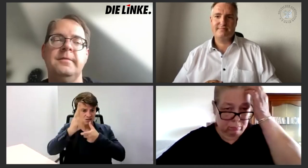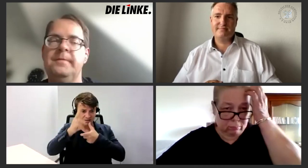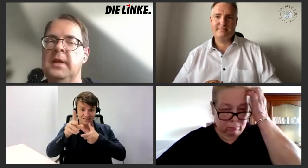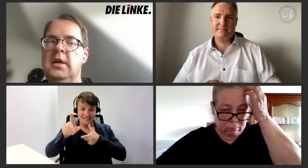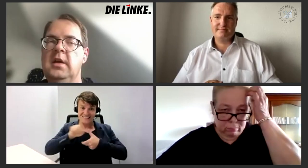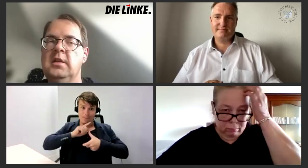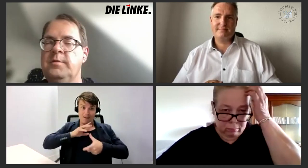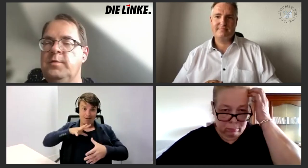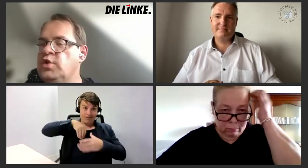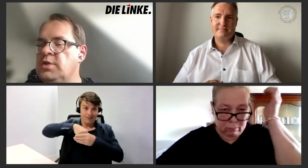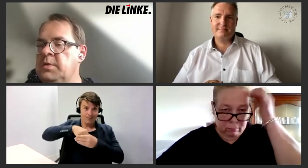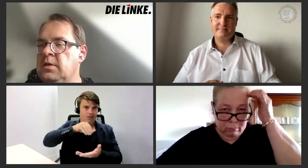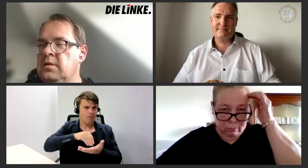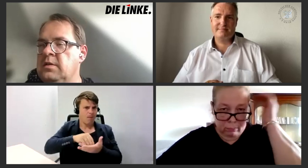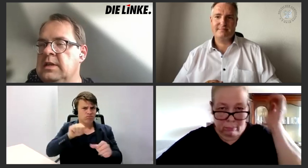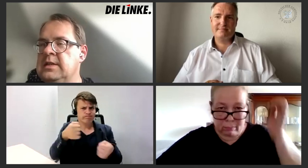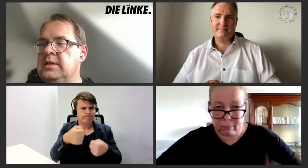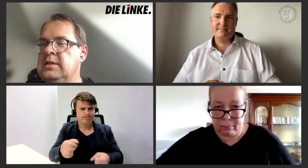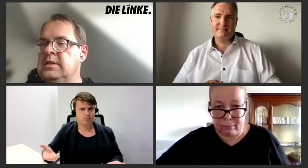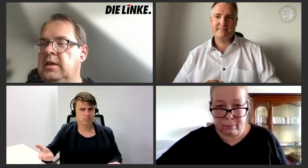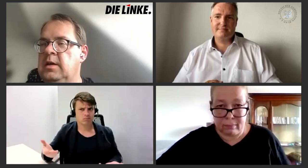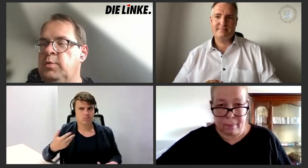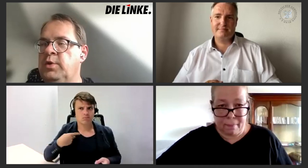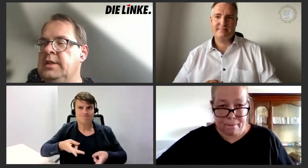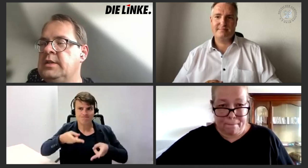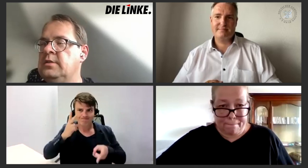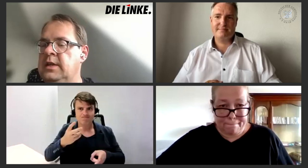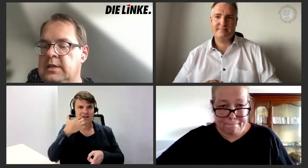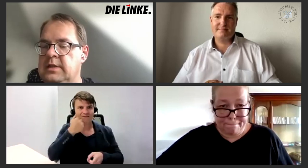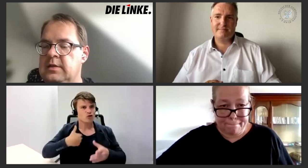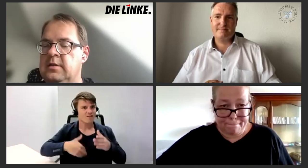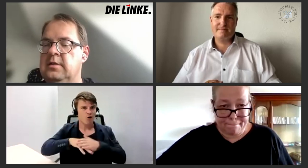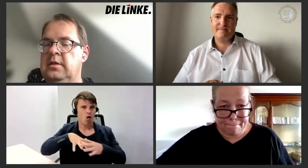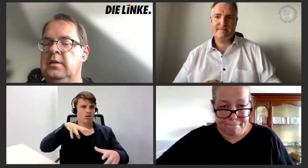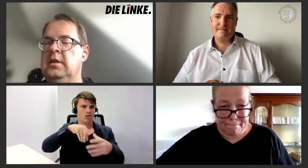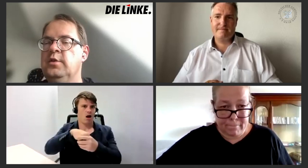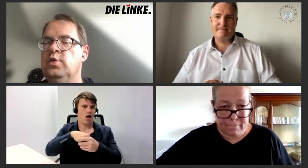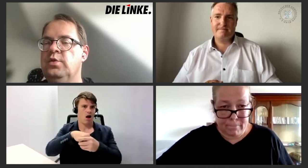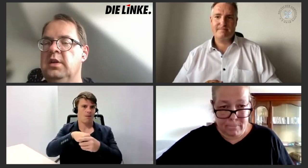in den Prozess eingreifen kann. Da wünschte ich mir tatsächlich die Teilhabe und eins zu eins